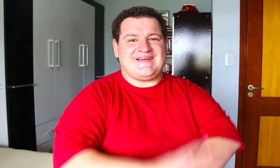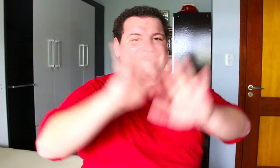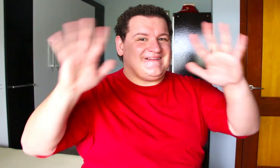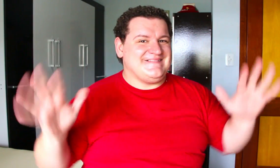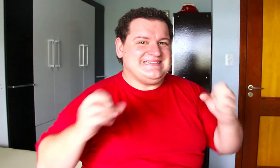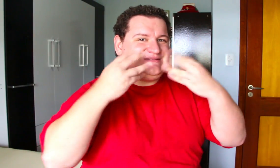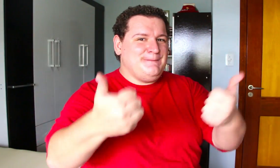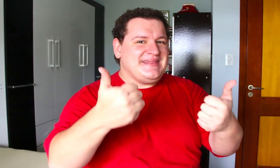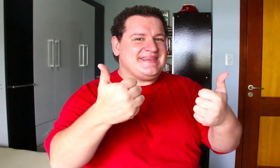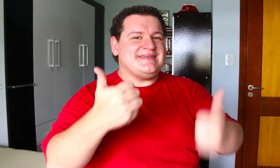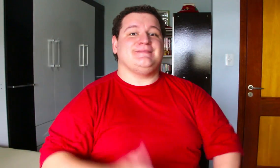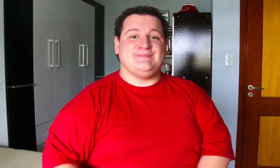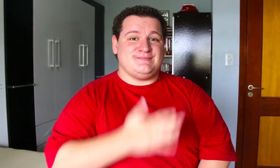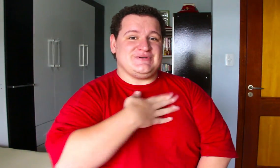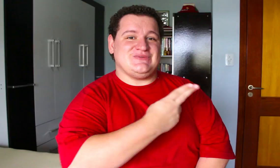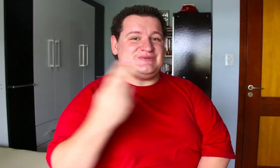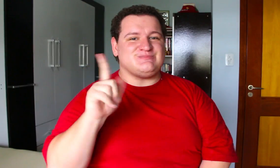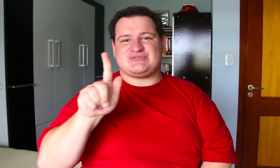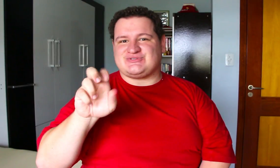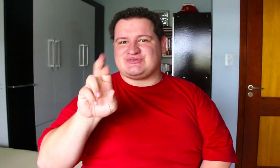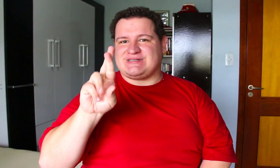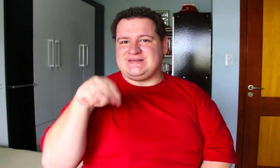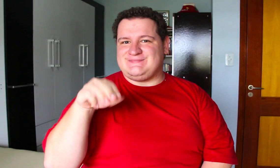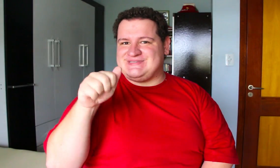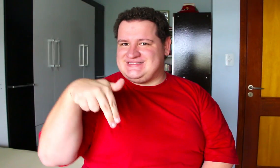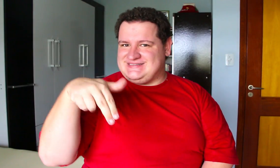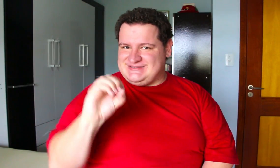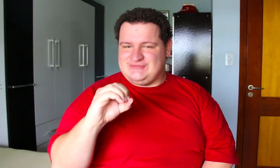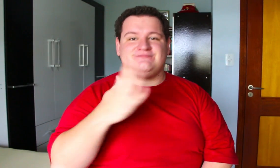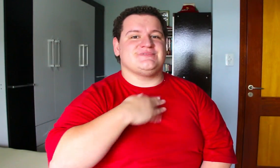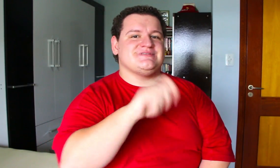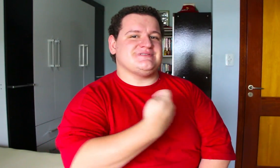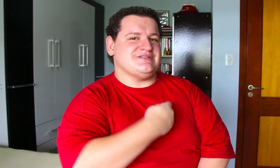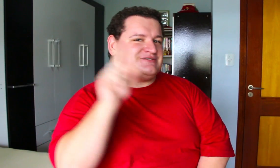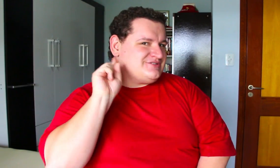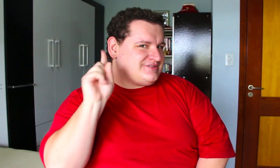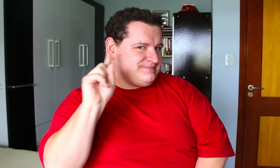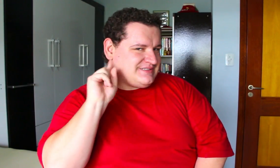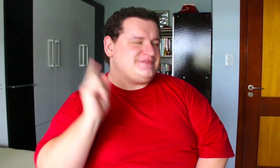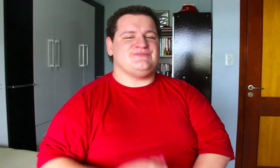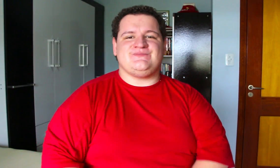Olá, tudo bem? Meu nome é Germano e meu sinal é este.